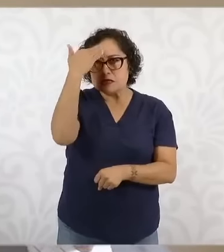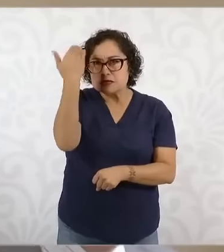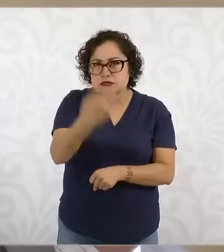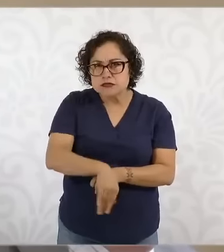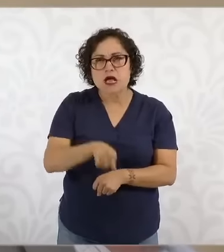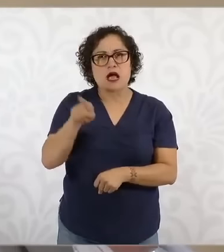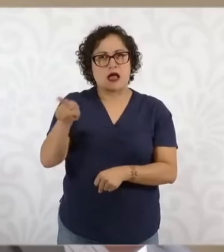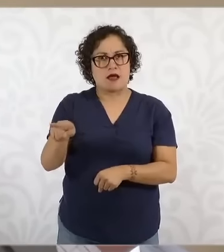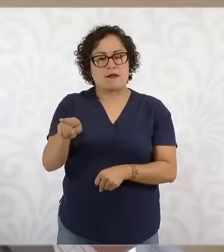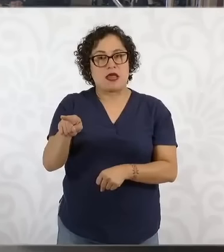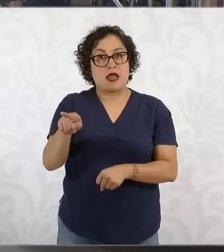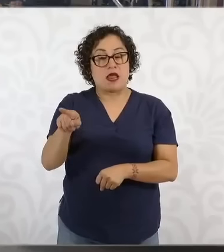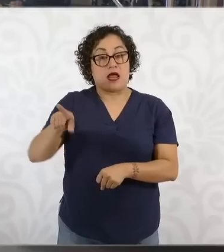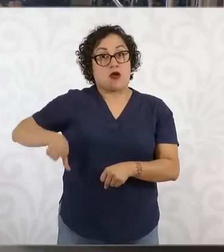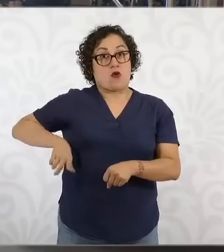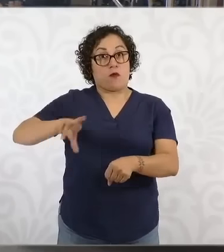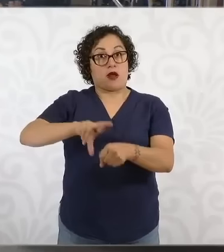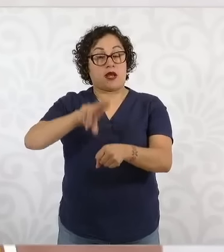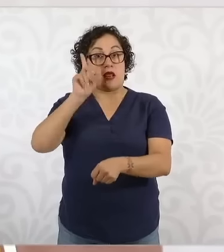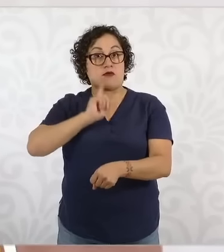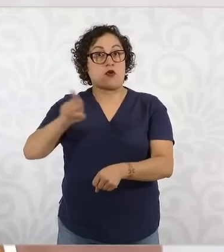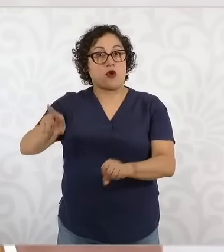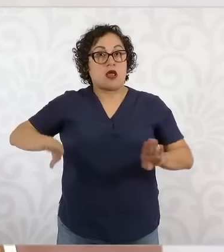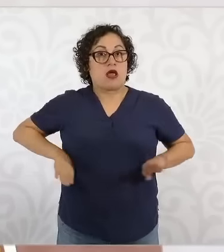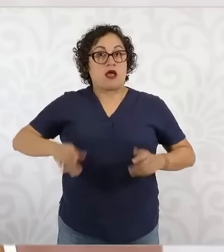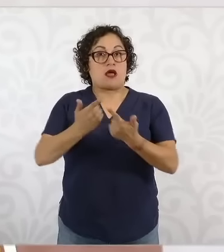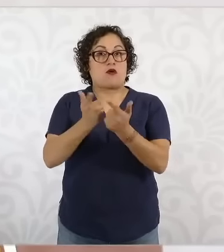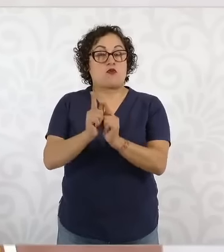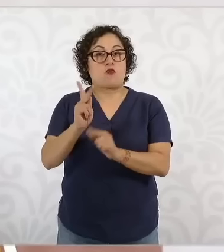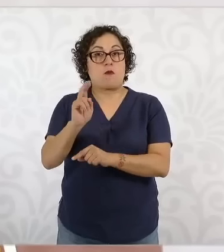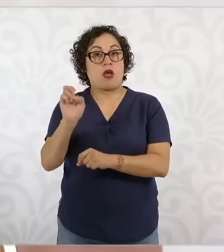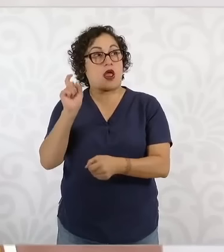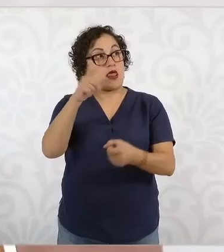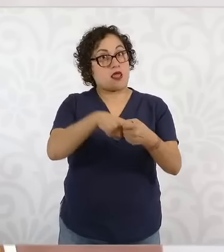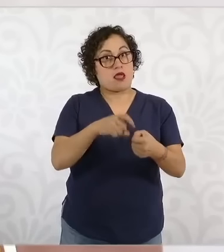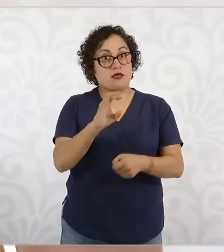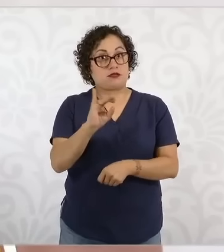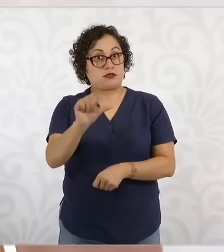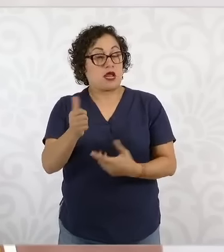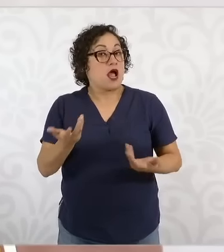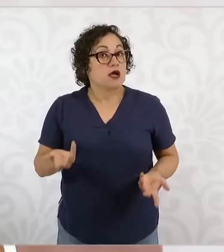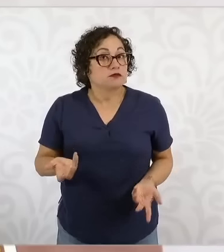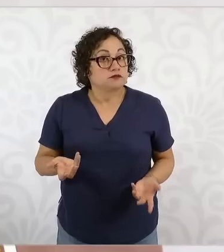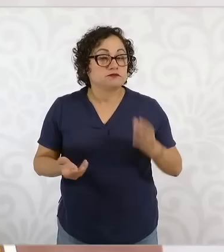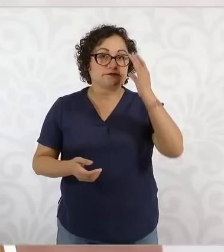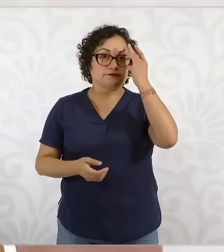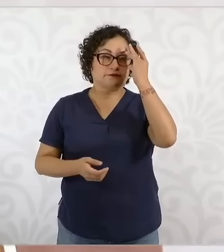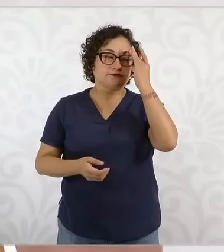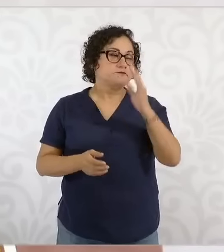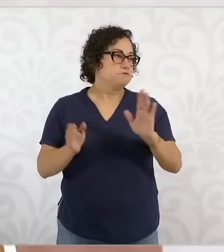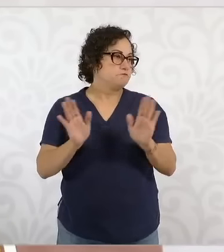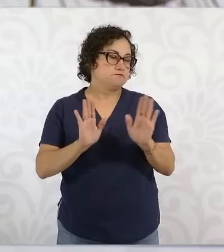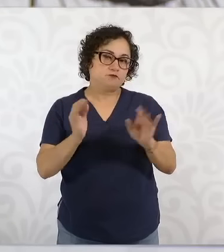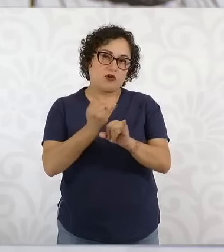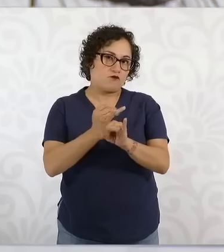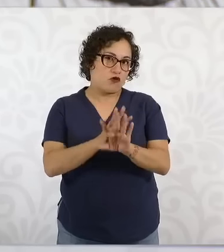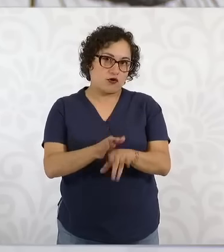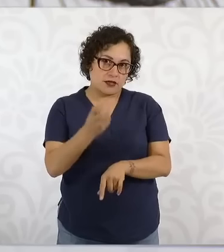María Eugenia Campos. No tenemos ninguna información que nos pueda decir eso. E lo que